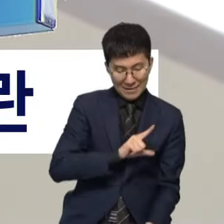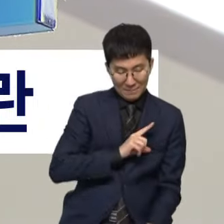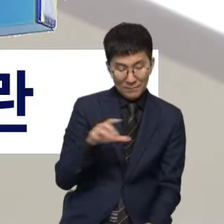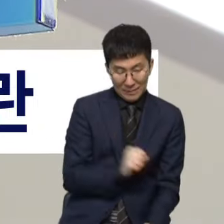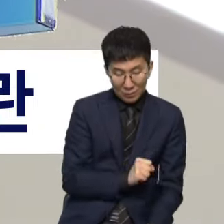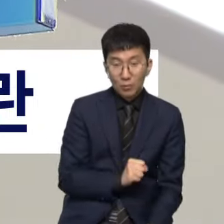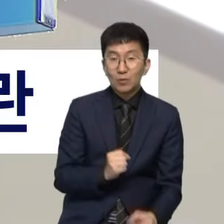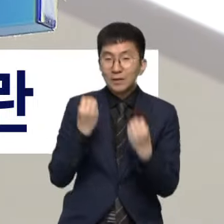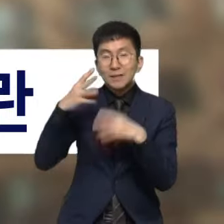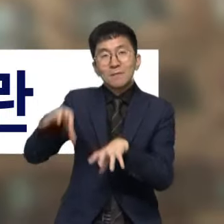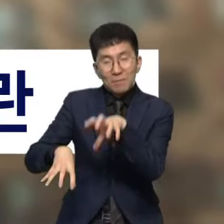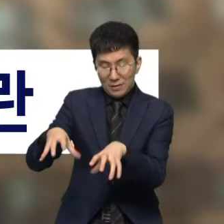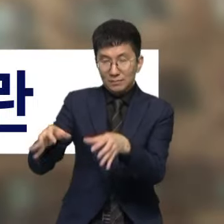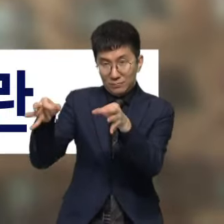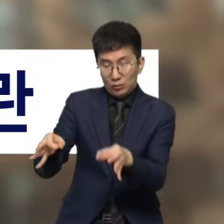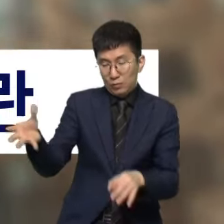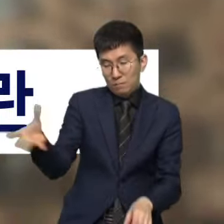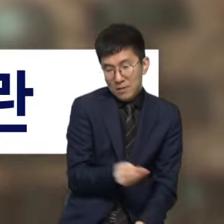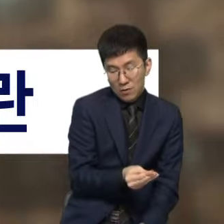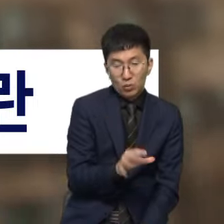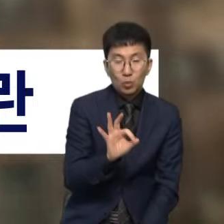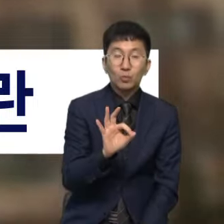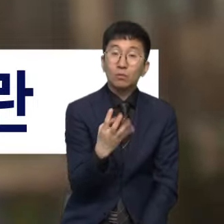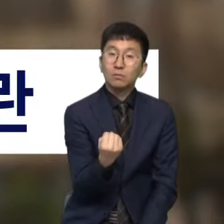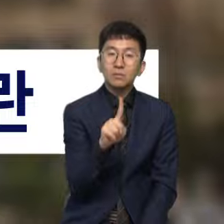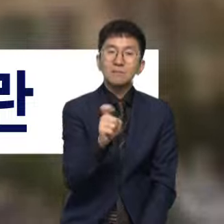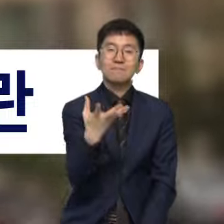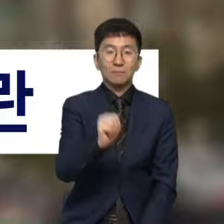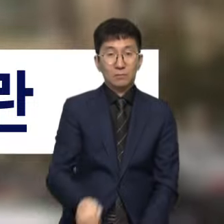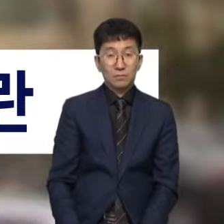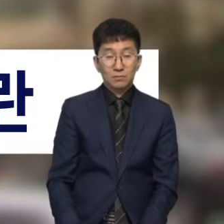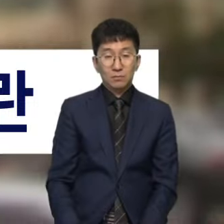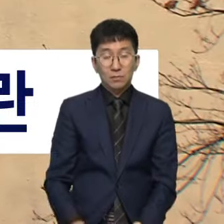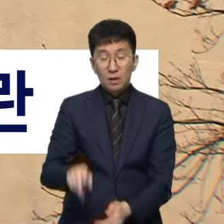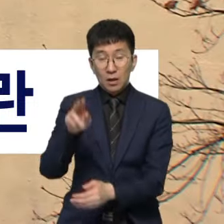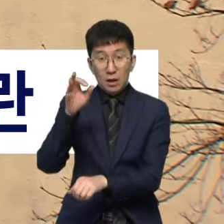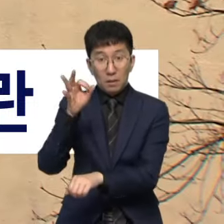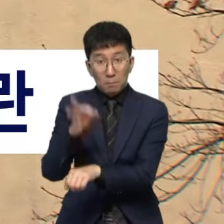받은 사실이 드러났고 매입가가 아닌 공시가로 재산을 신고해 선관위가 경찰에 고발한 상태입니다.